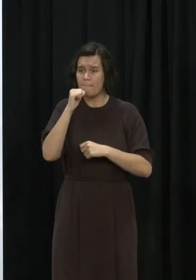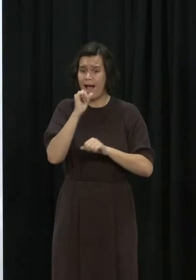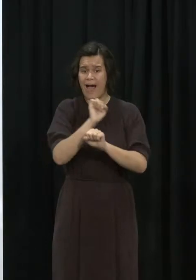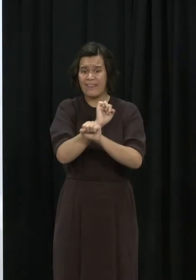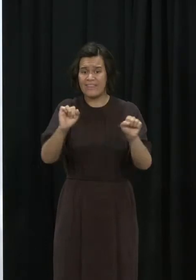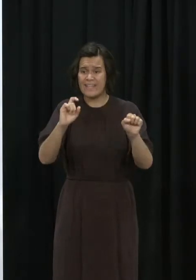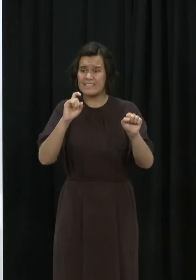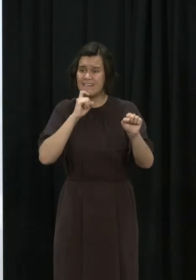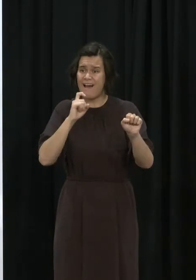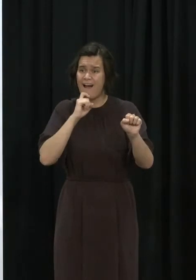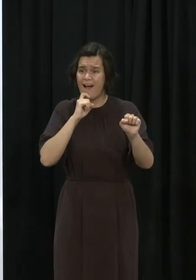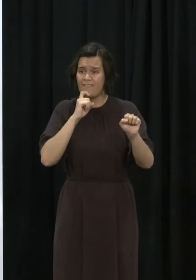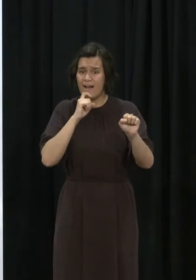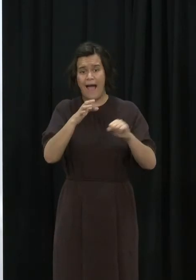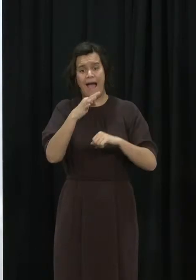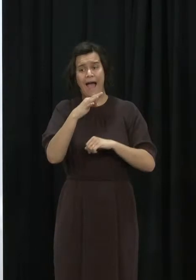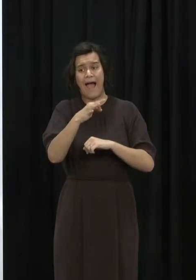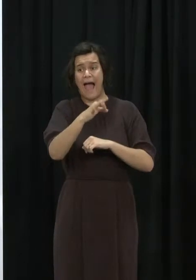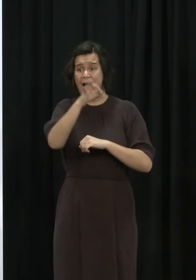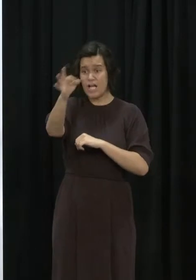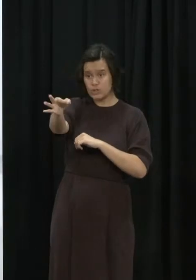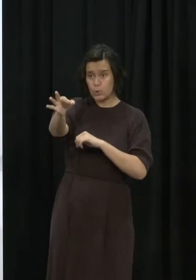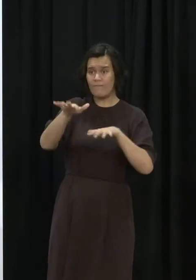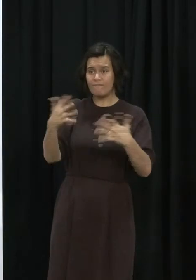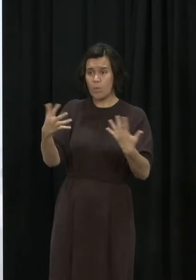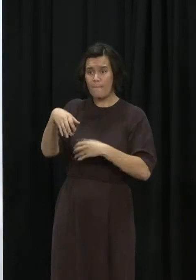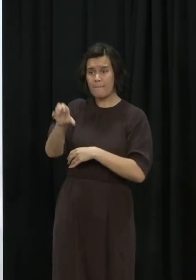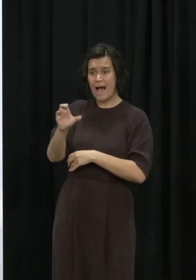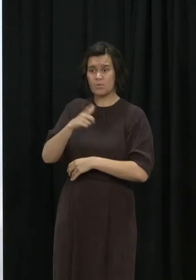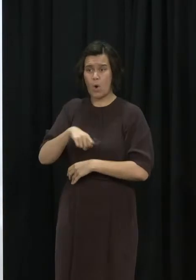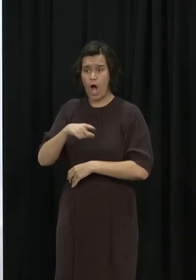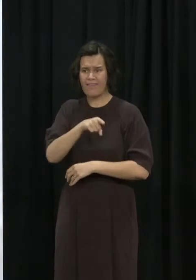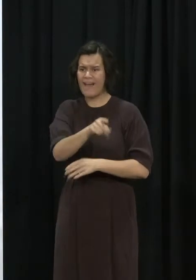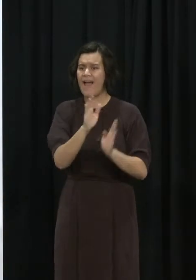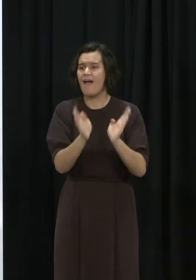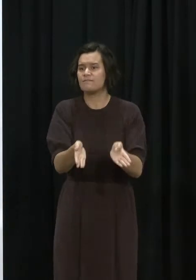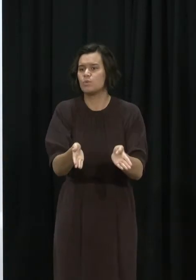mo nga mea hou katoa nga tangata o Tireni. Kei te haere tatou ki te Kirihimete,